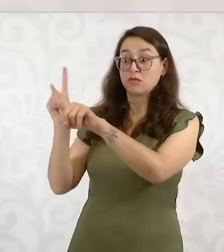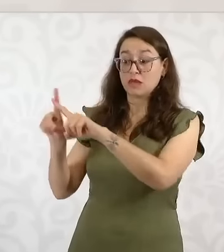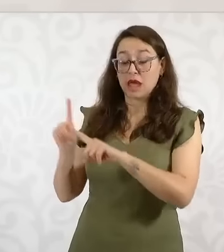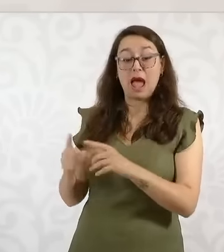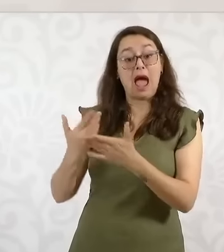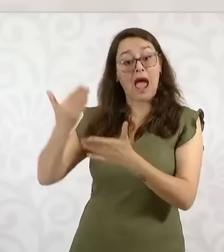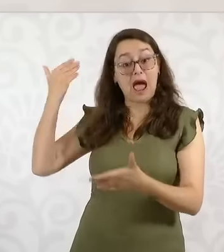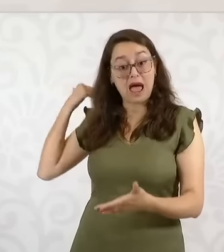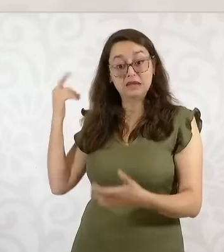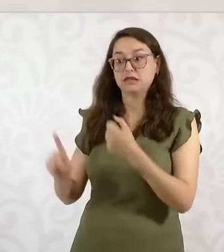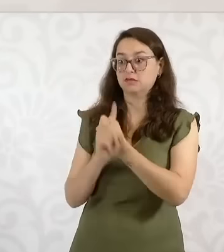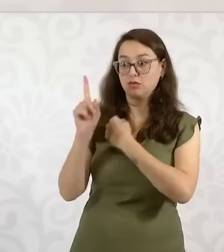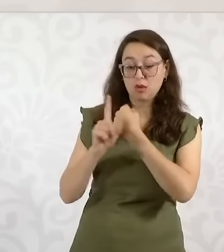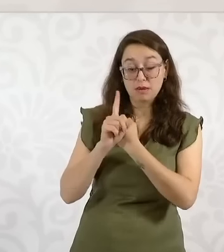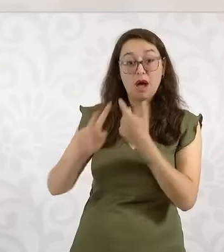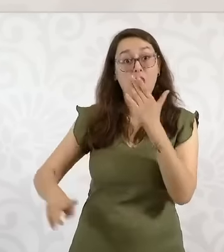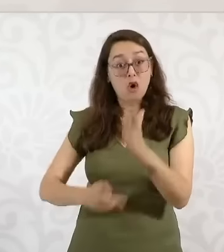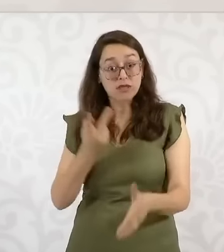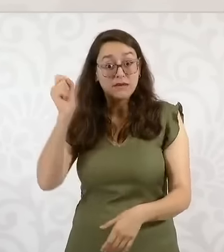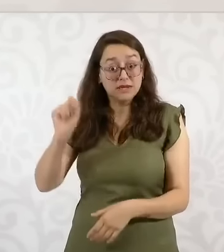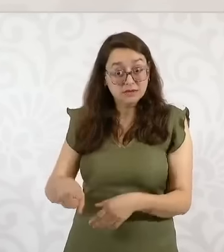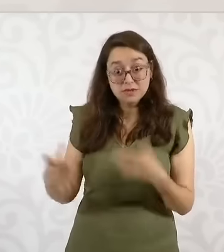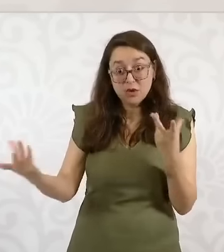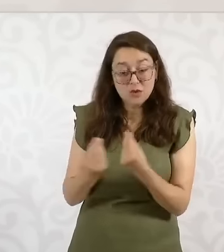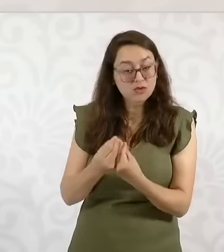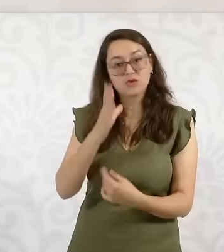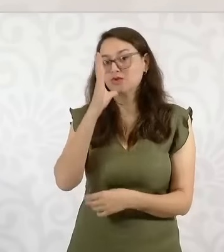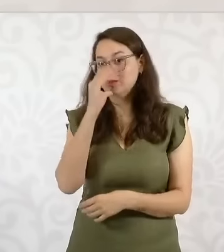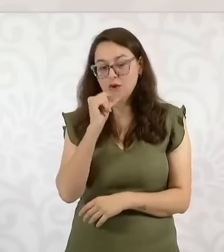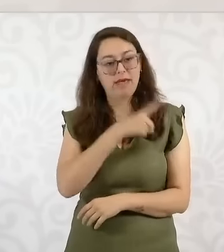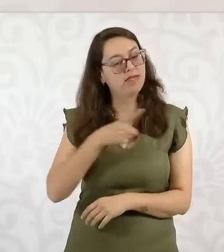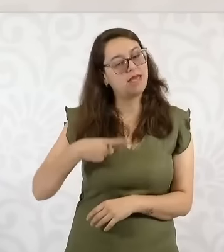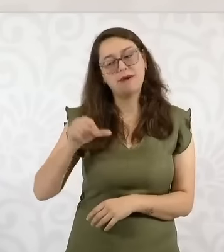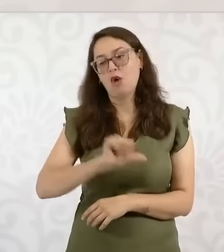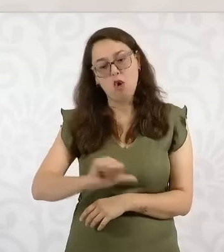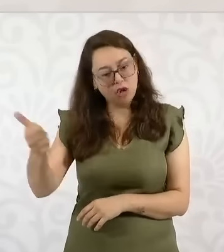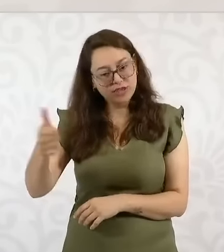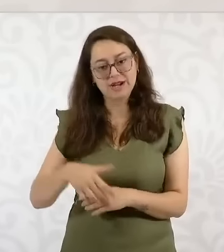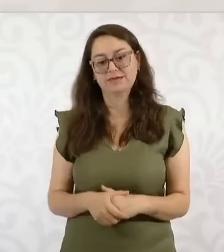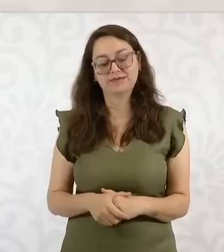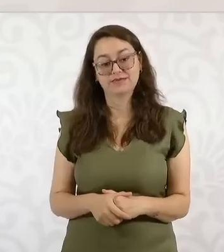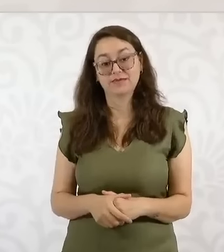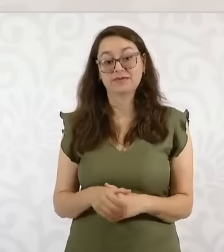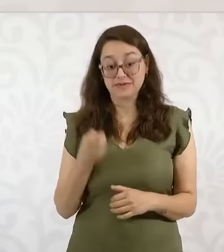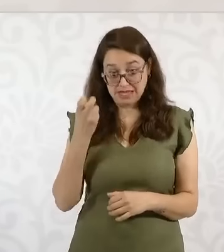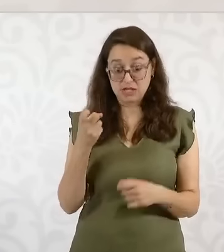con las e opiniones e investigaciones que se han venido haciendo. Entonces, es el primer problema.